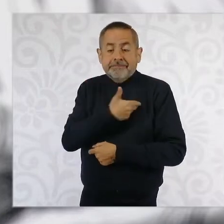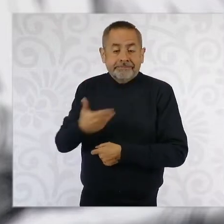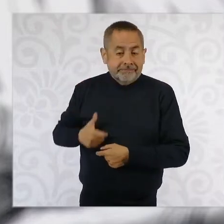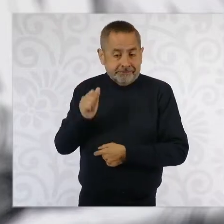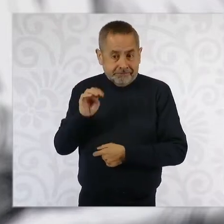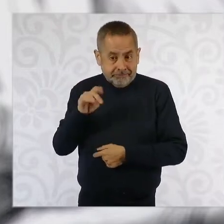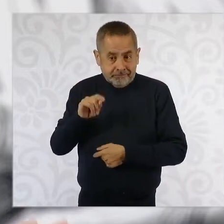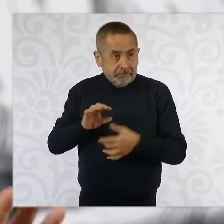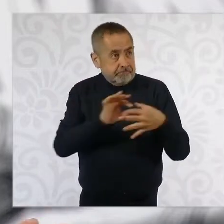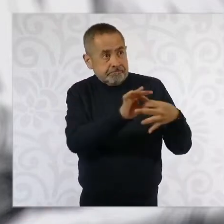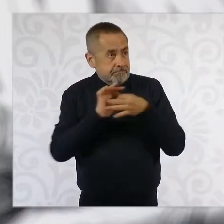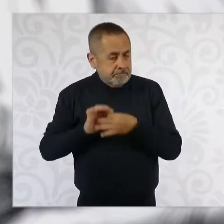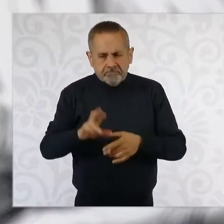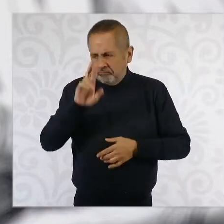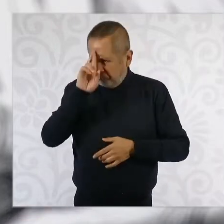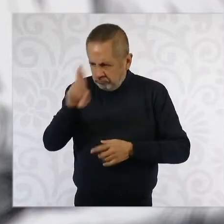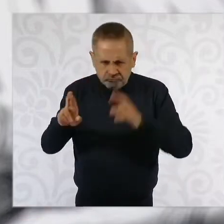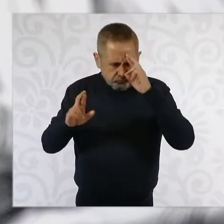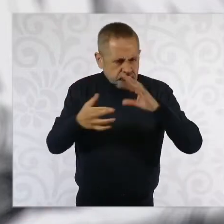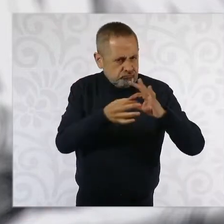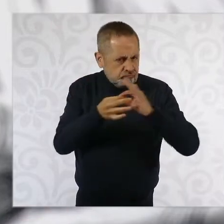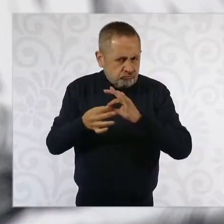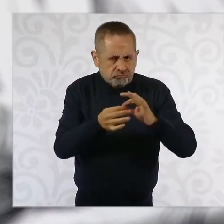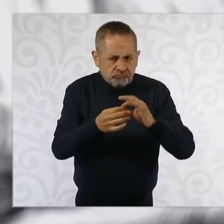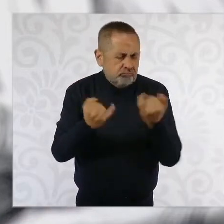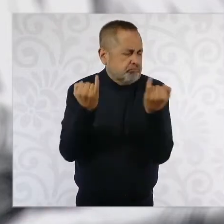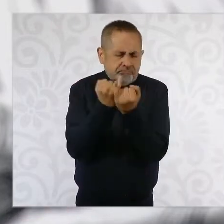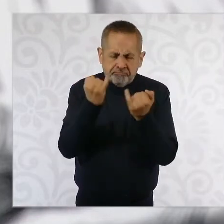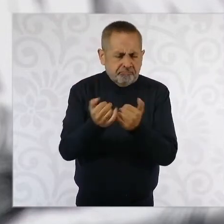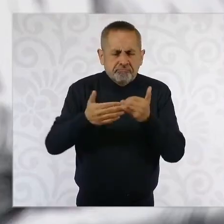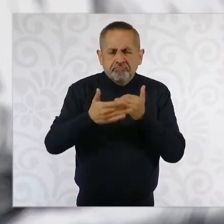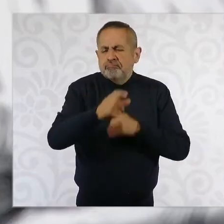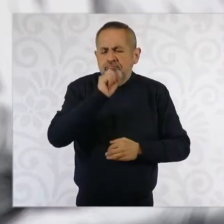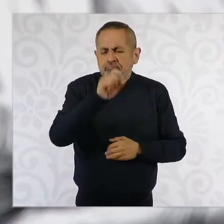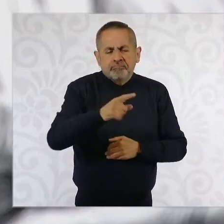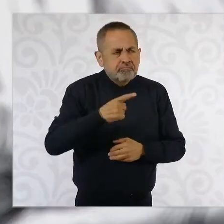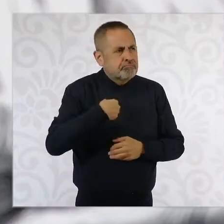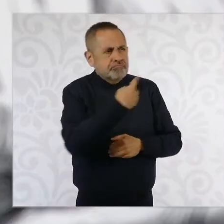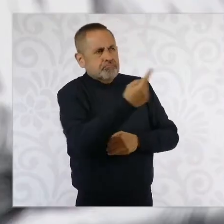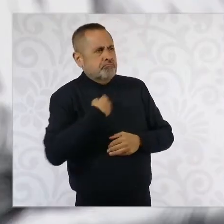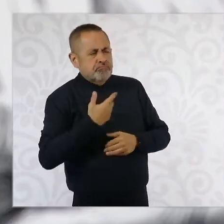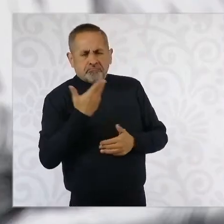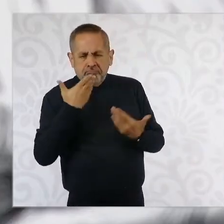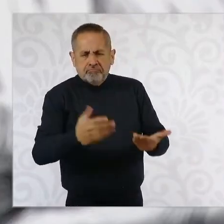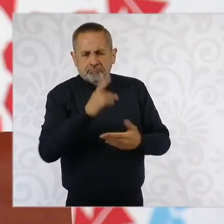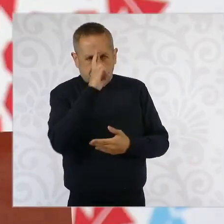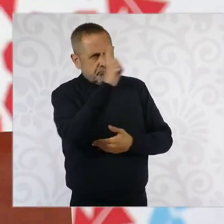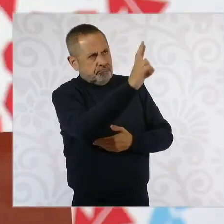de respeto también estoy convencida que vamos a tener una buena relación y en el momento en